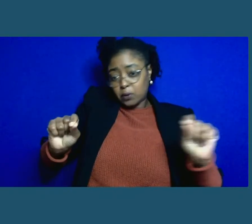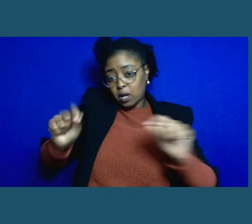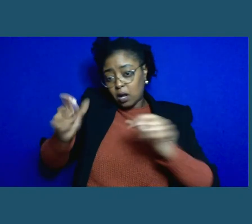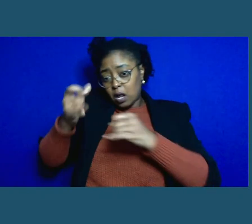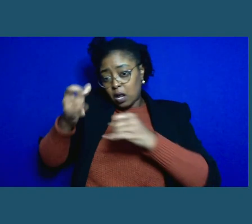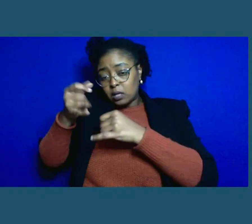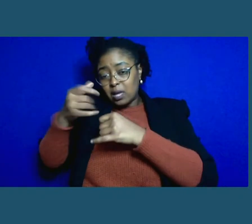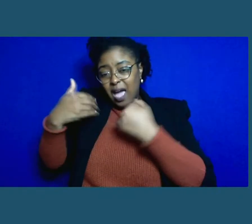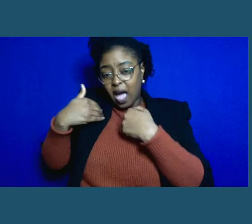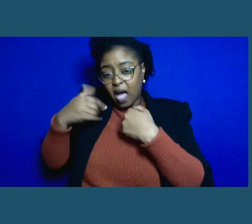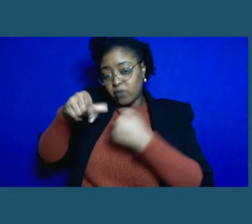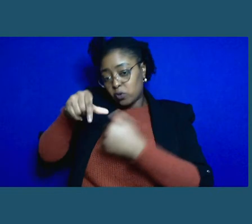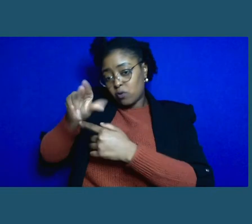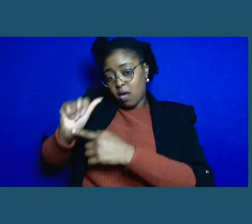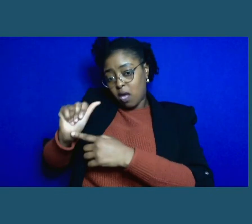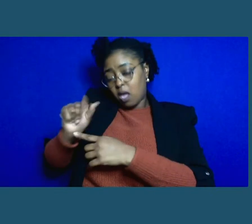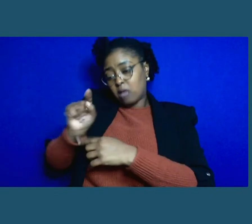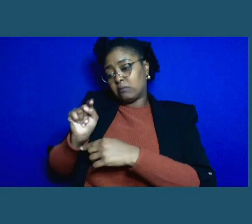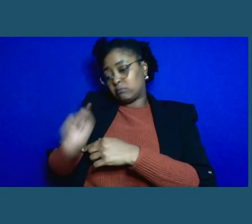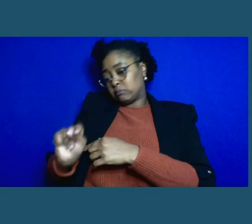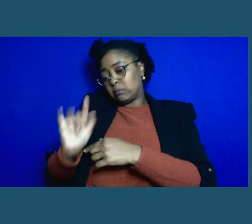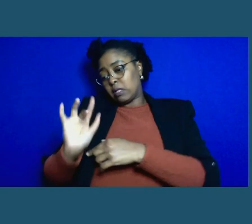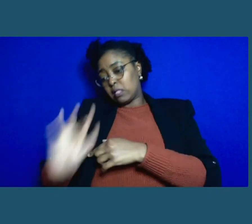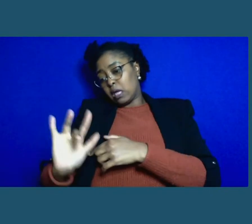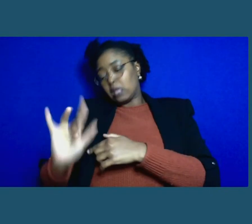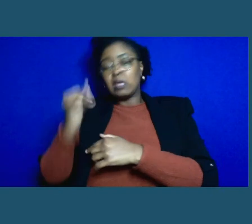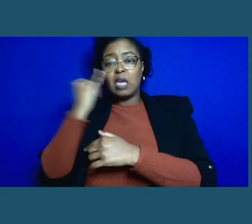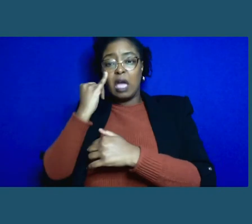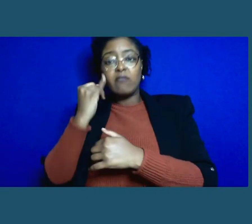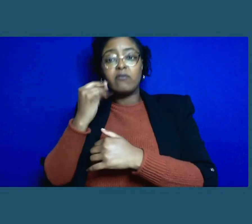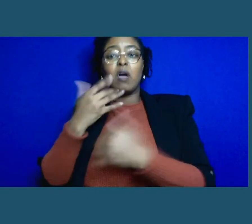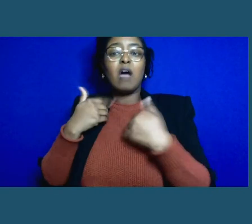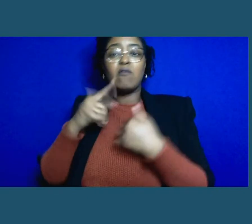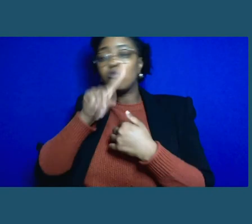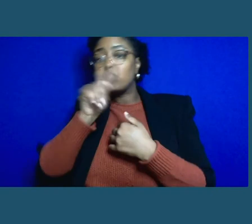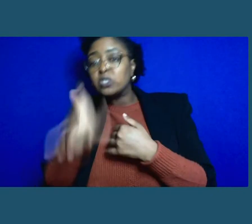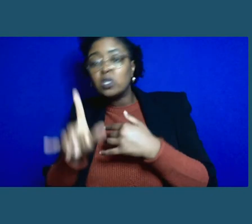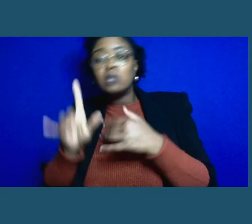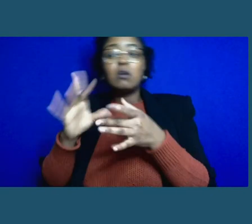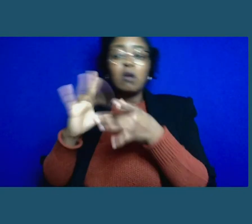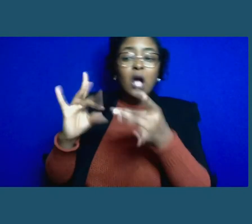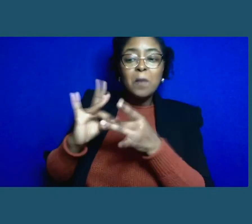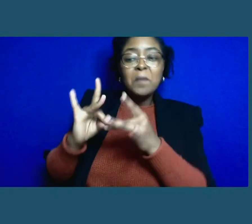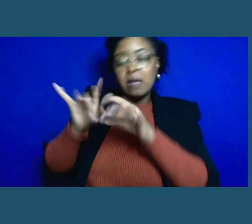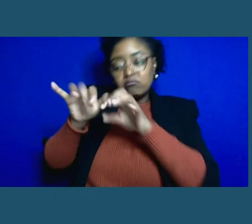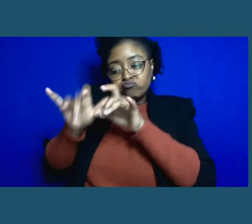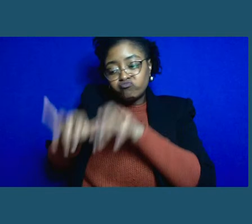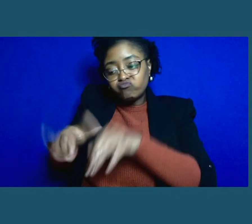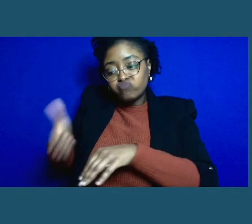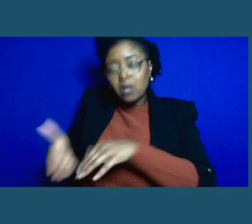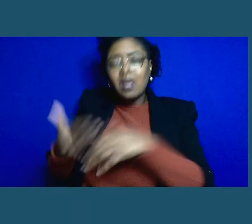Nati tienda Bar ama Verstrynge.